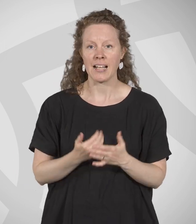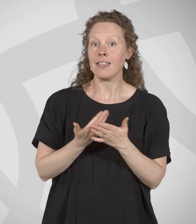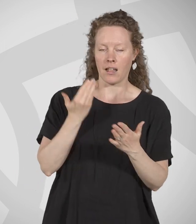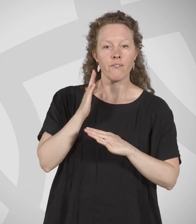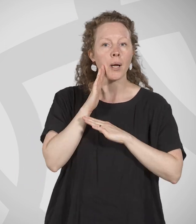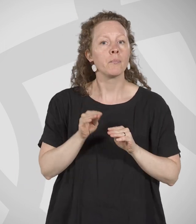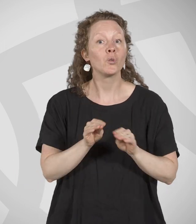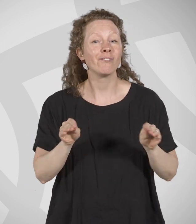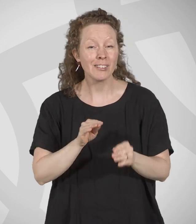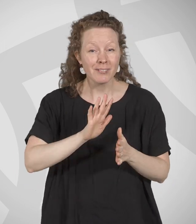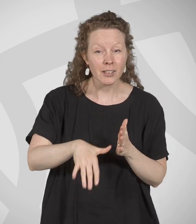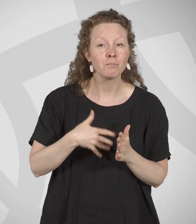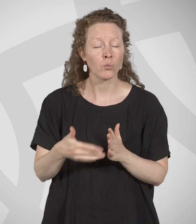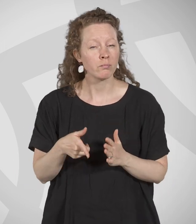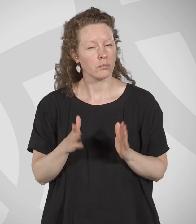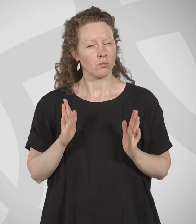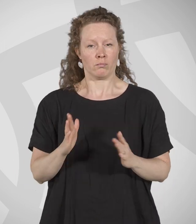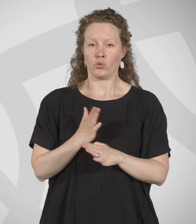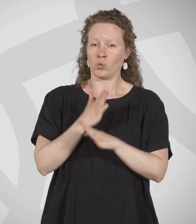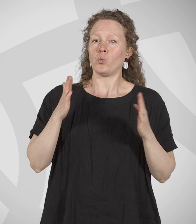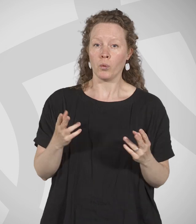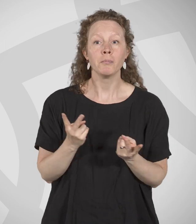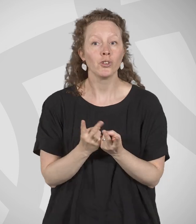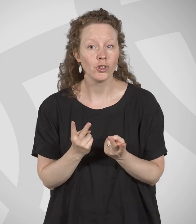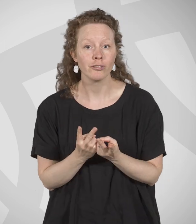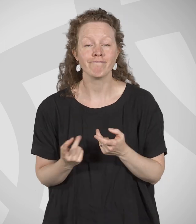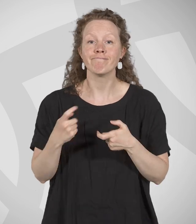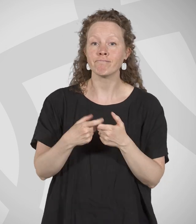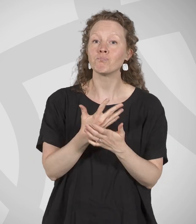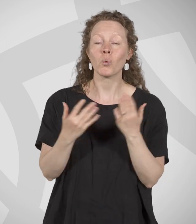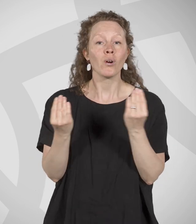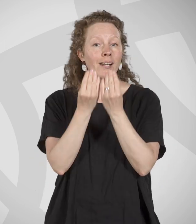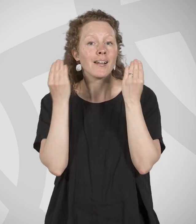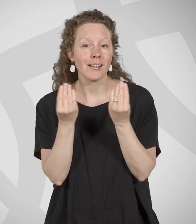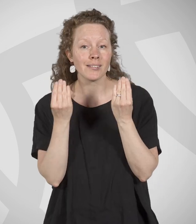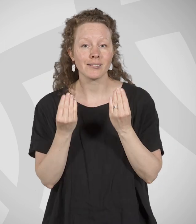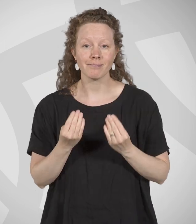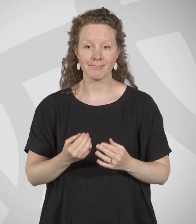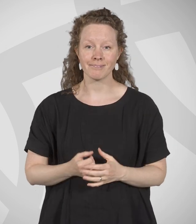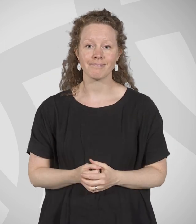Hemundervisning i teckenspråk spelar därför en nyckelroll i språkinlärningen.